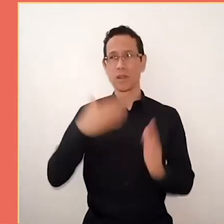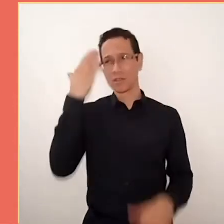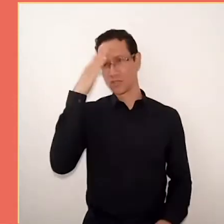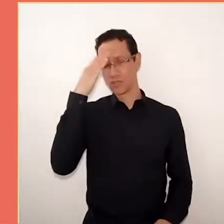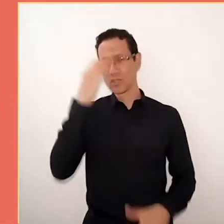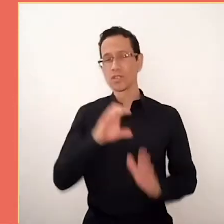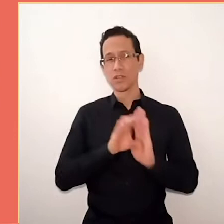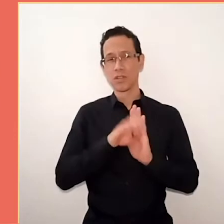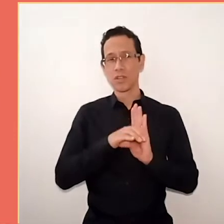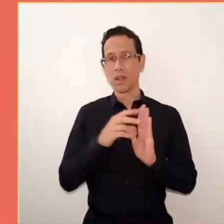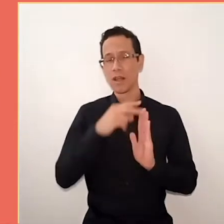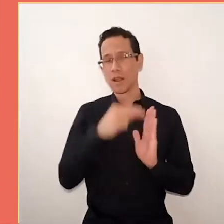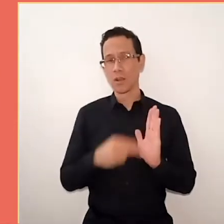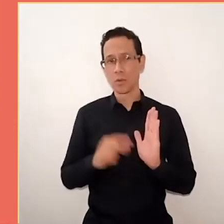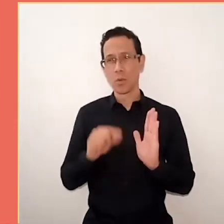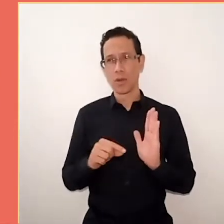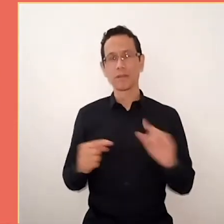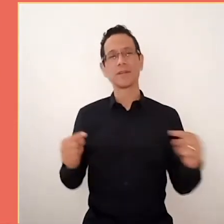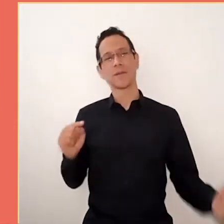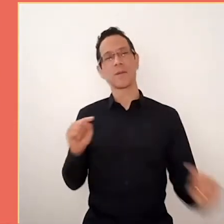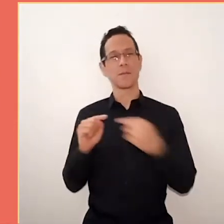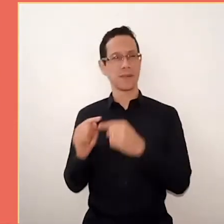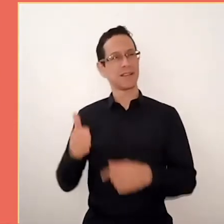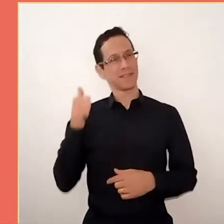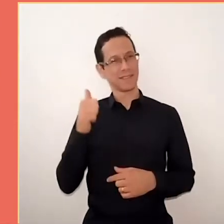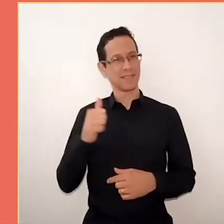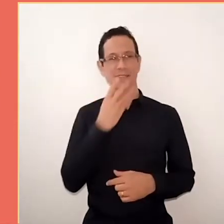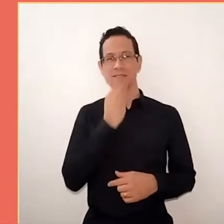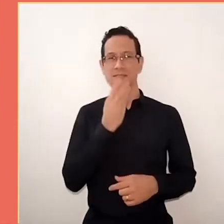nessa articulação, sobretudo a partir da leitura da Conceição Evaristo,